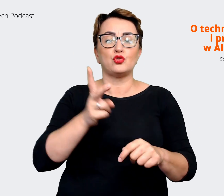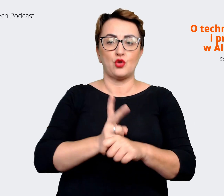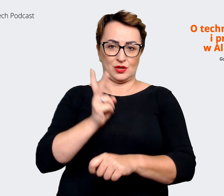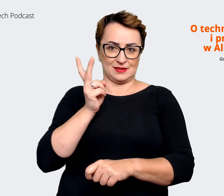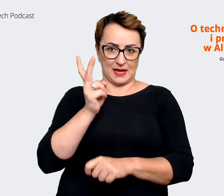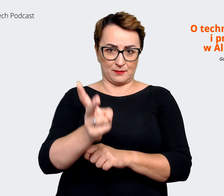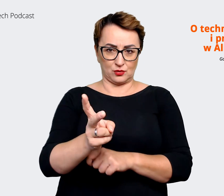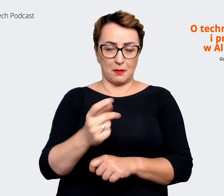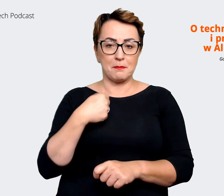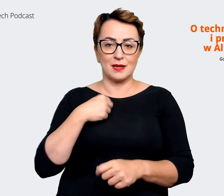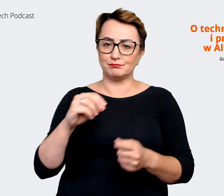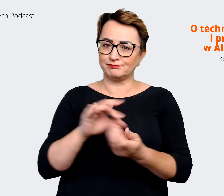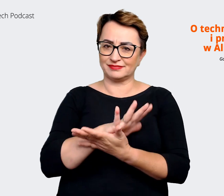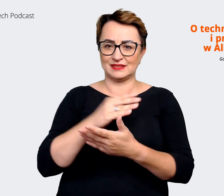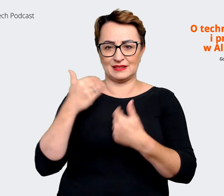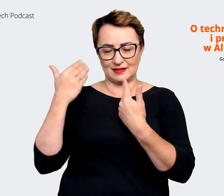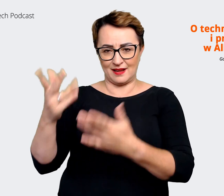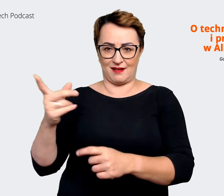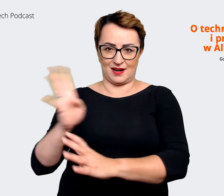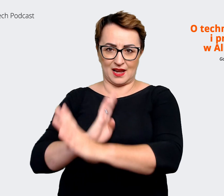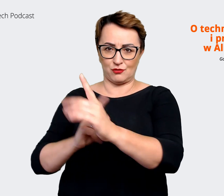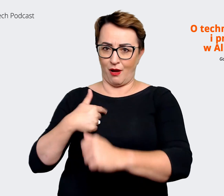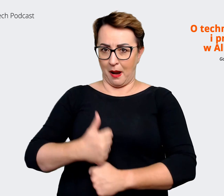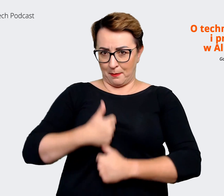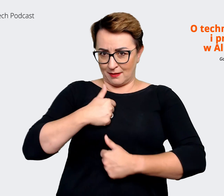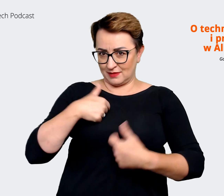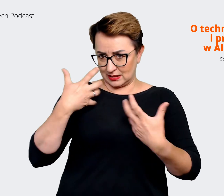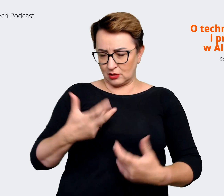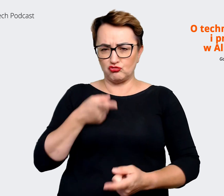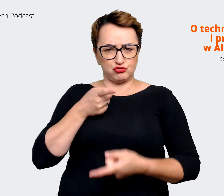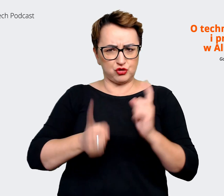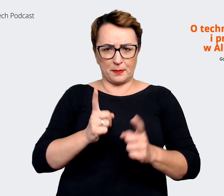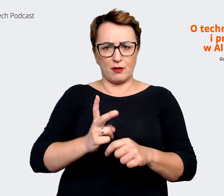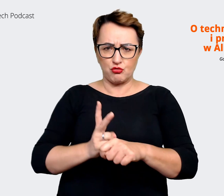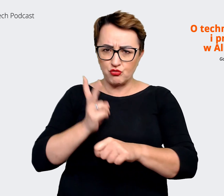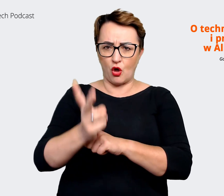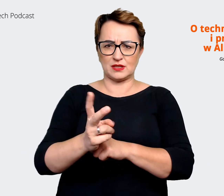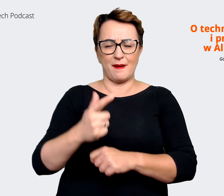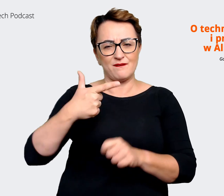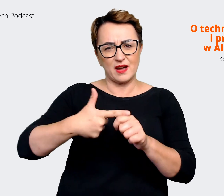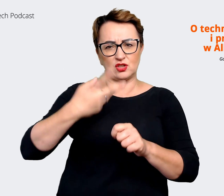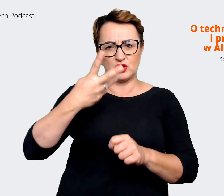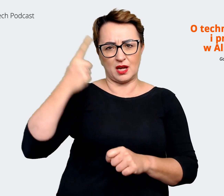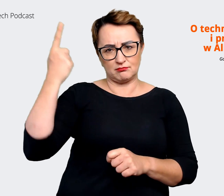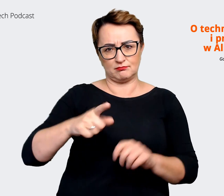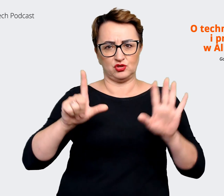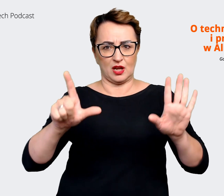klientów, ale to jest też naszą ambicją, żeby być szybkimi i dostępnymi 24 na 7. W każdej sekundzie